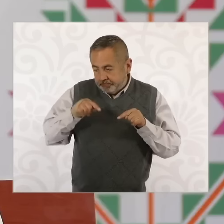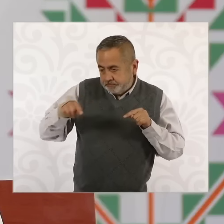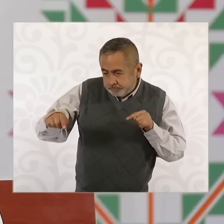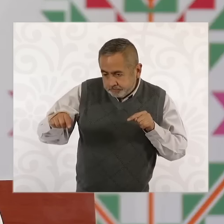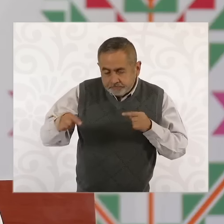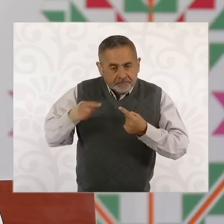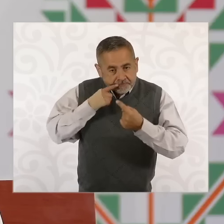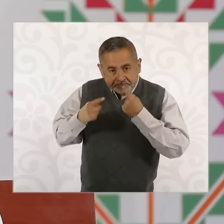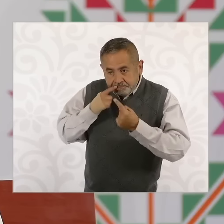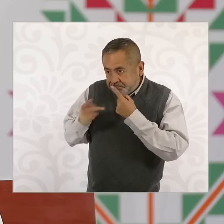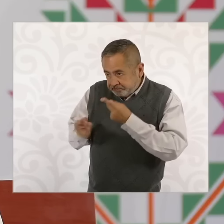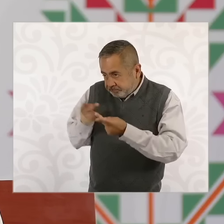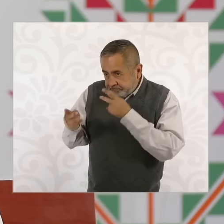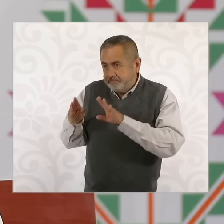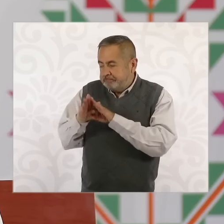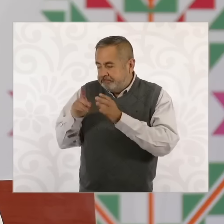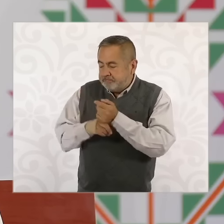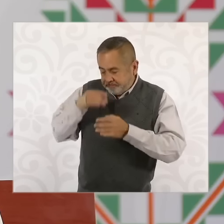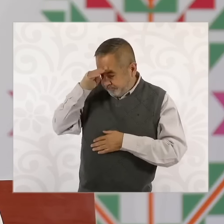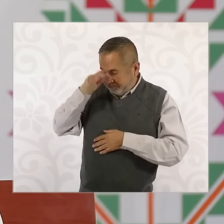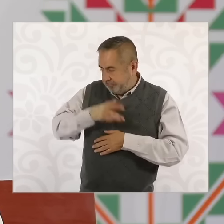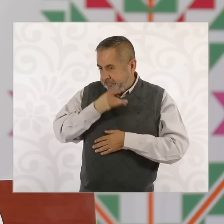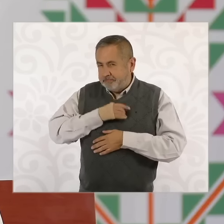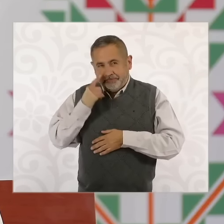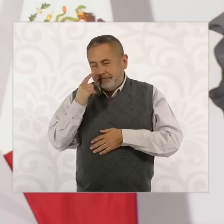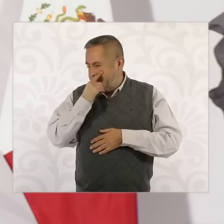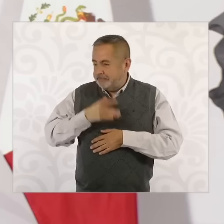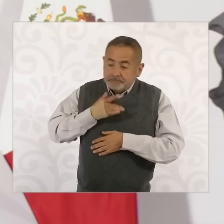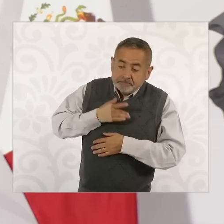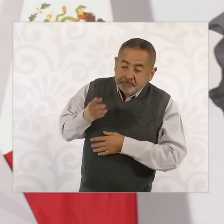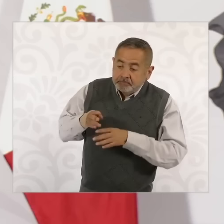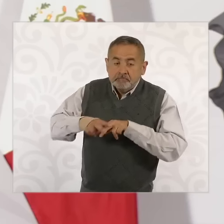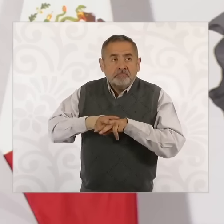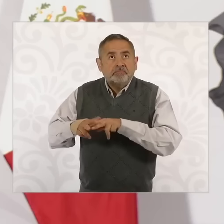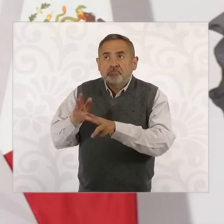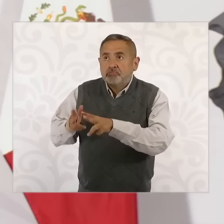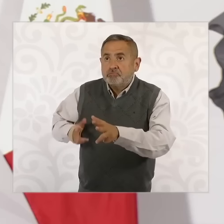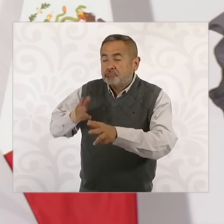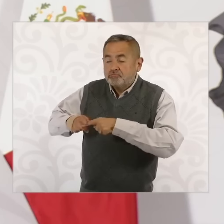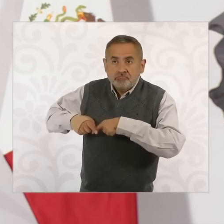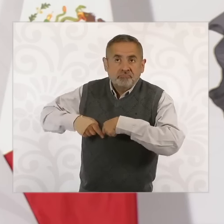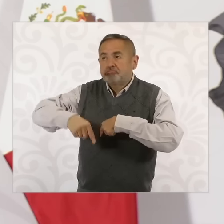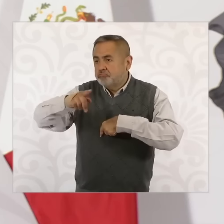consultados respecto del proceso de la liberación del derecho de vía y del proyecto de los trenes